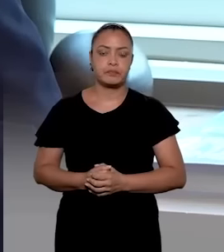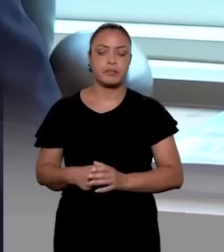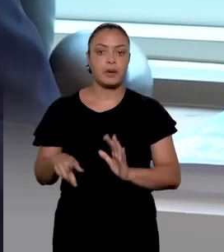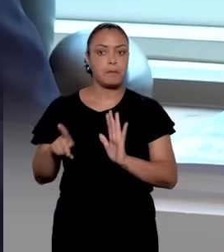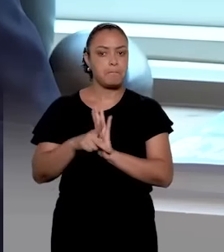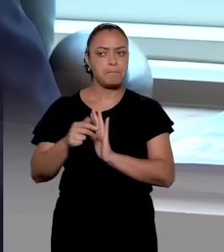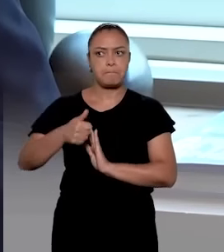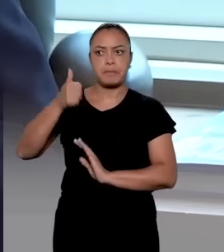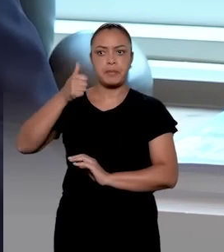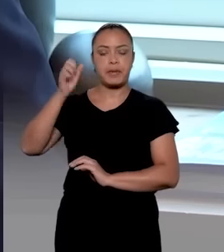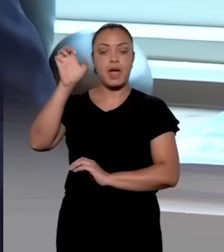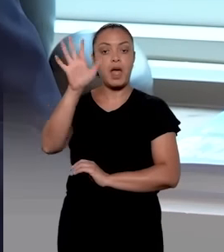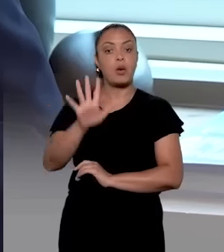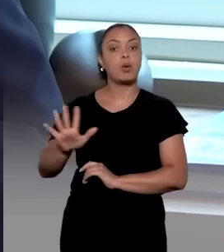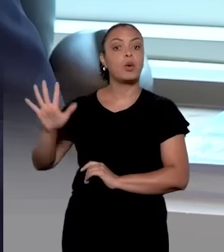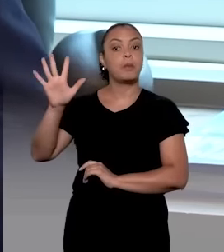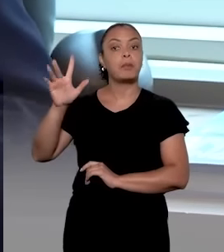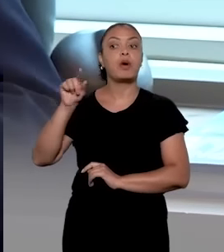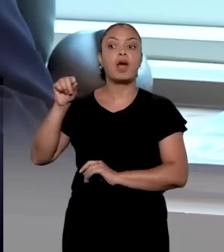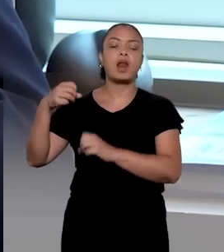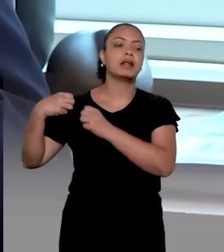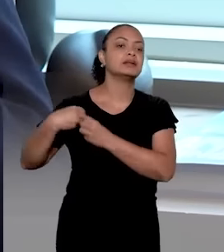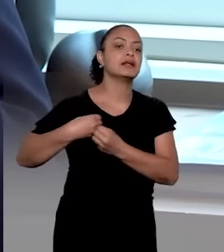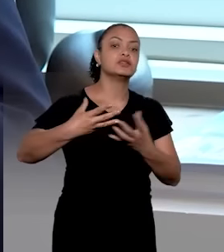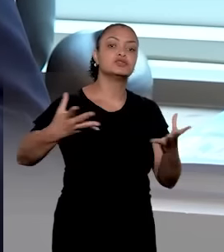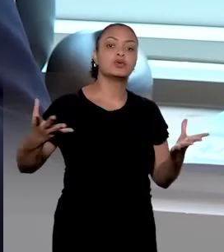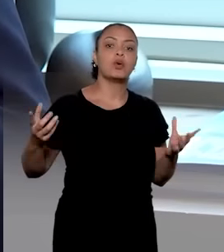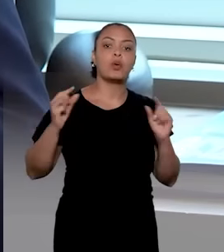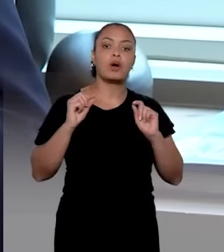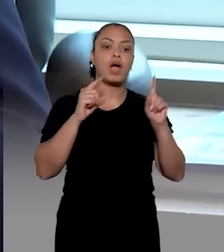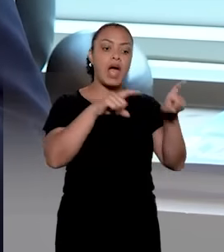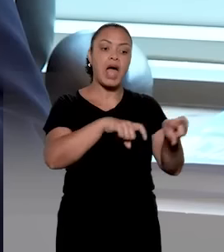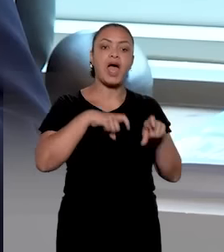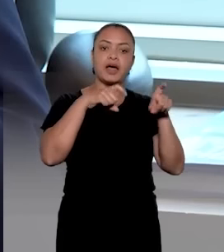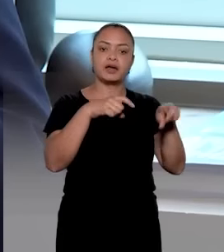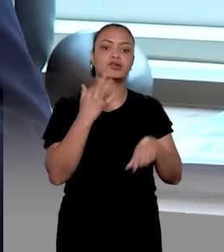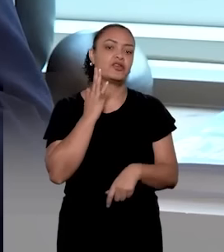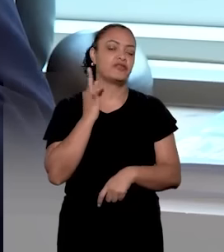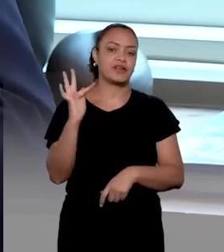Molière Award, o maior prêmio do cinema europeu. E ela dedicou o prêmio dela aos agricultores